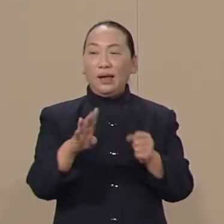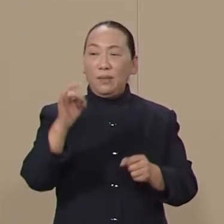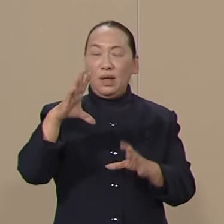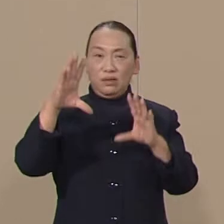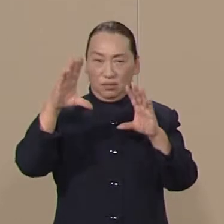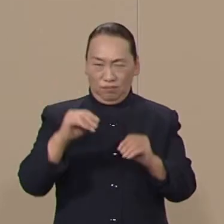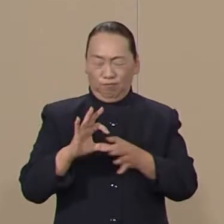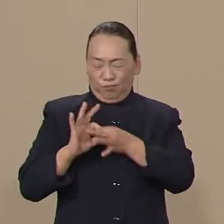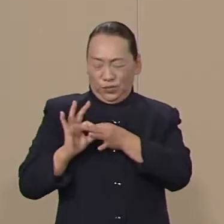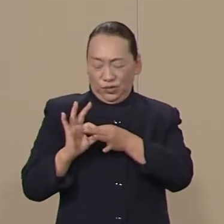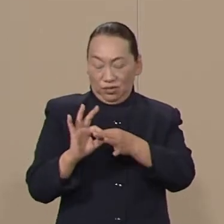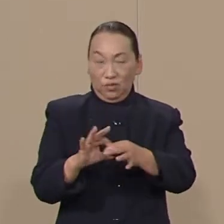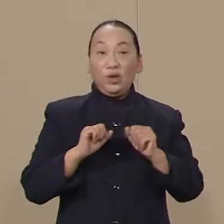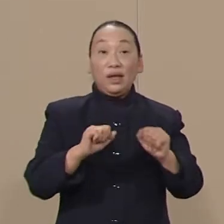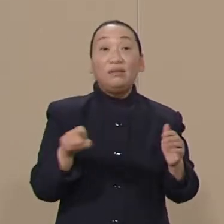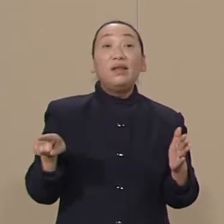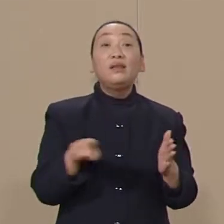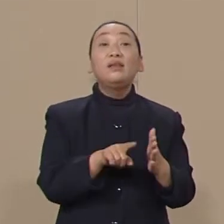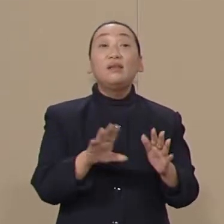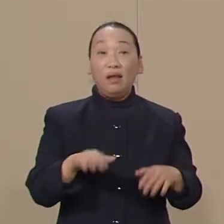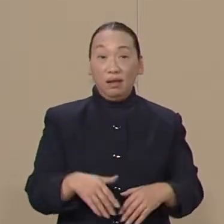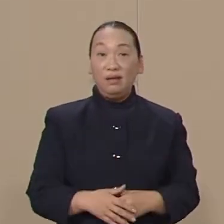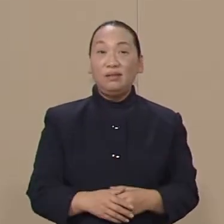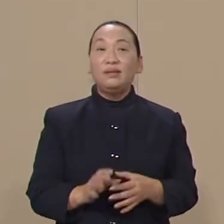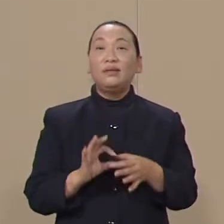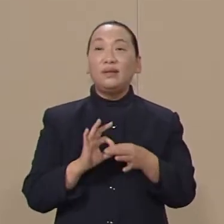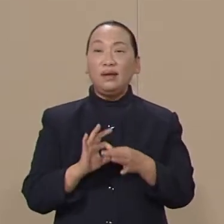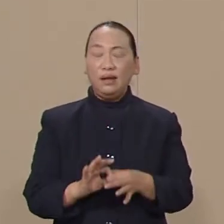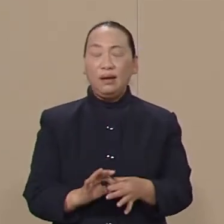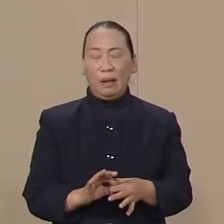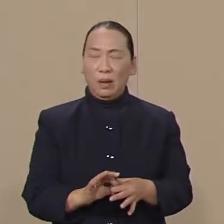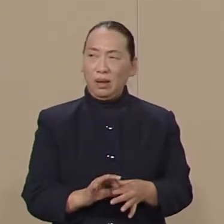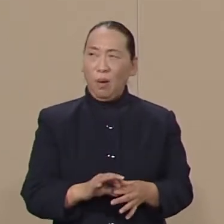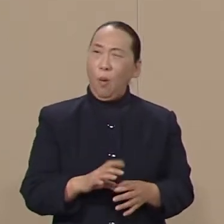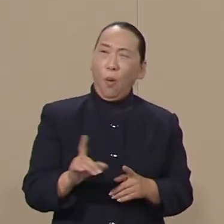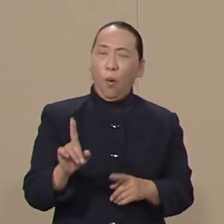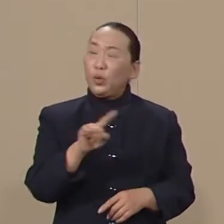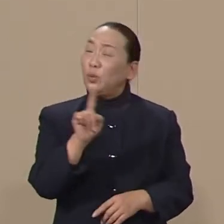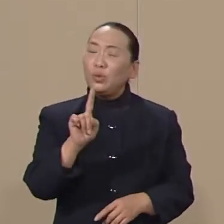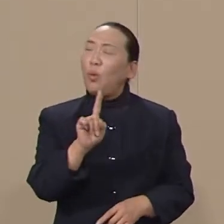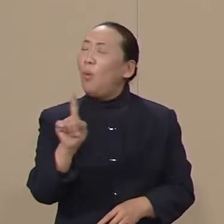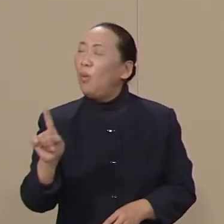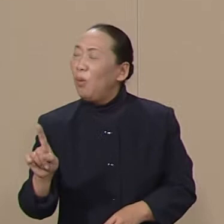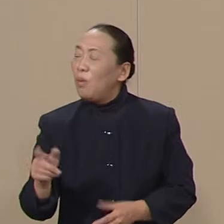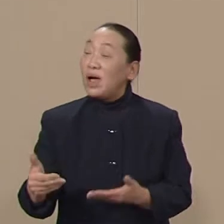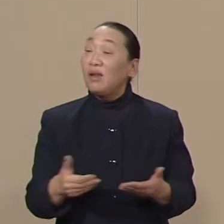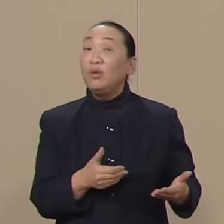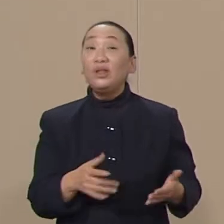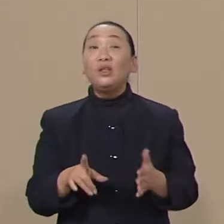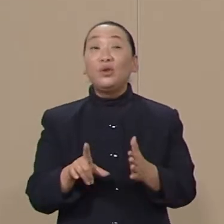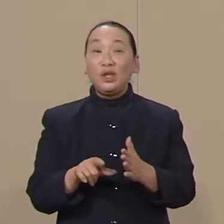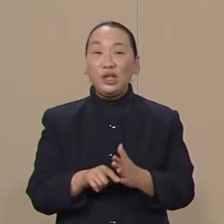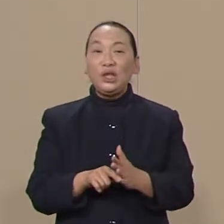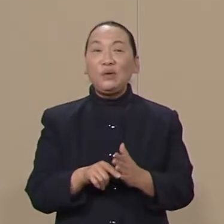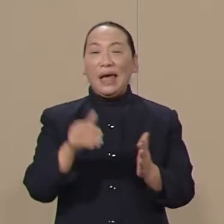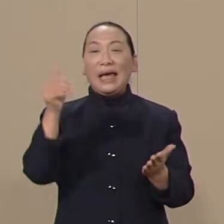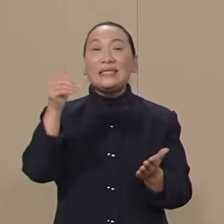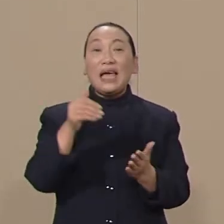だから いわゆるあの… いろいろ選択に迷ったら 最後は老舗の和菓子屋さんと